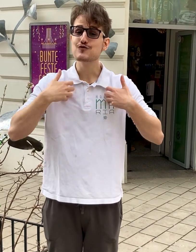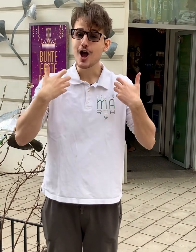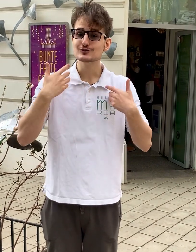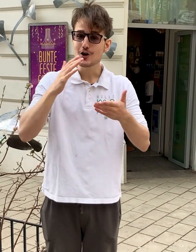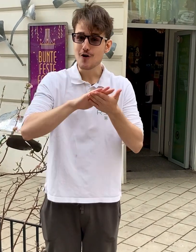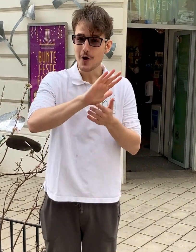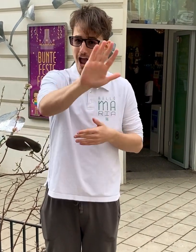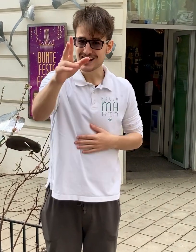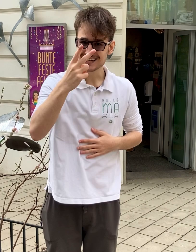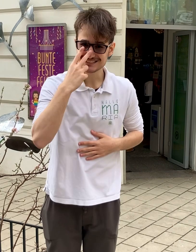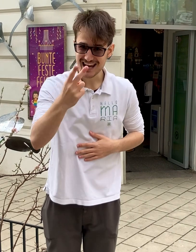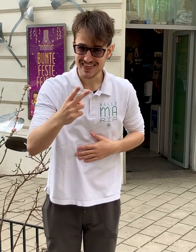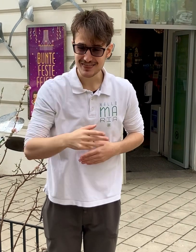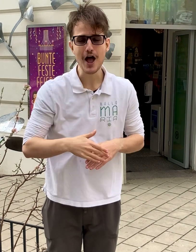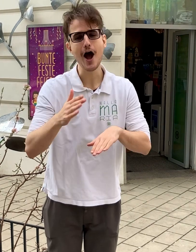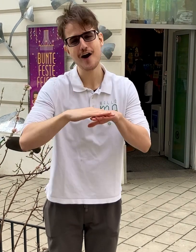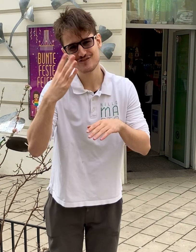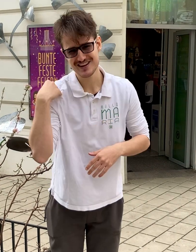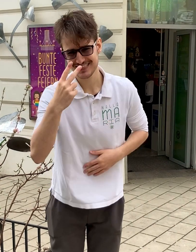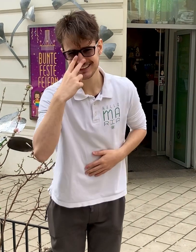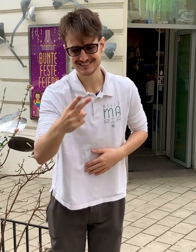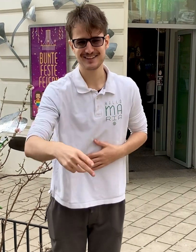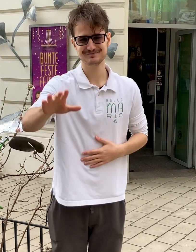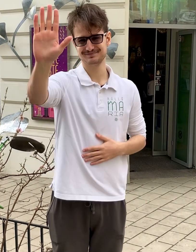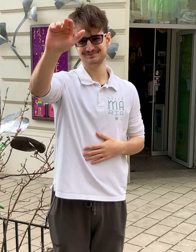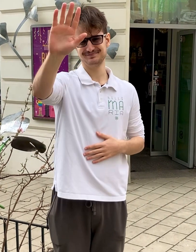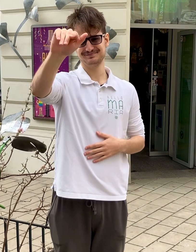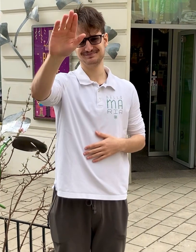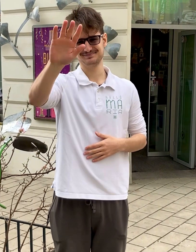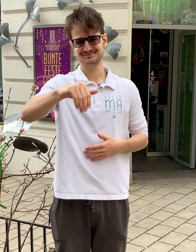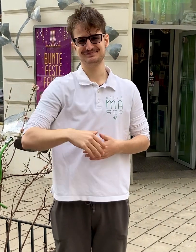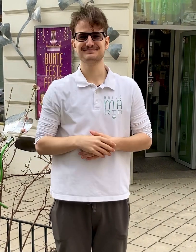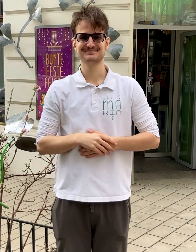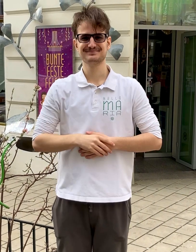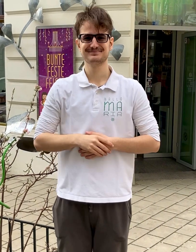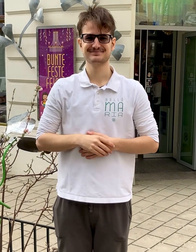Wir freuen uns auf eure Teilnahme! Auf Wiedersehen!